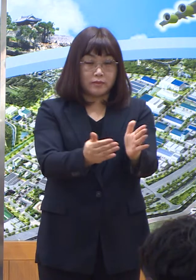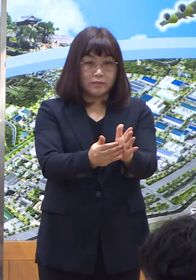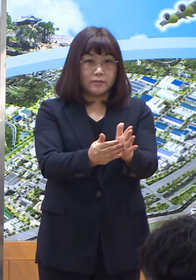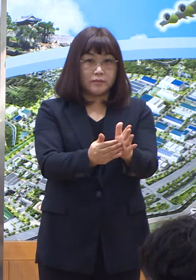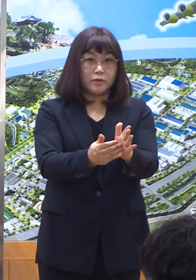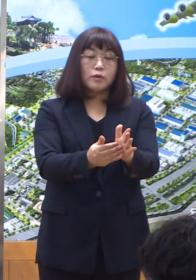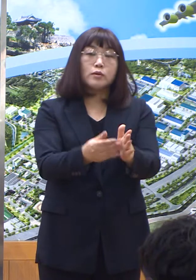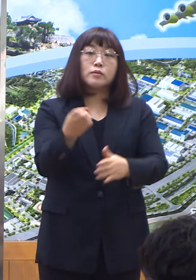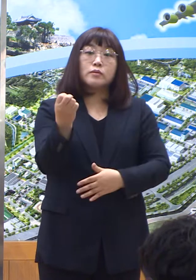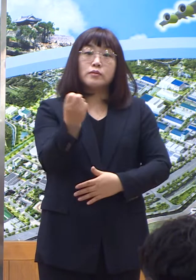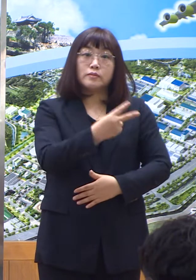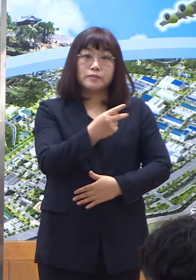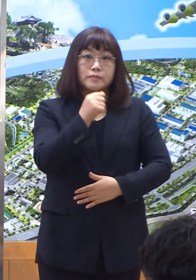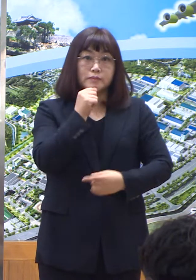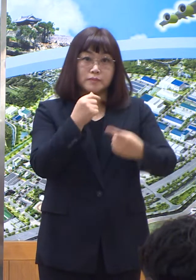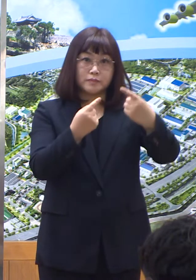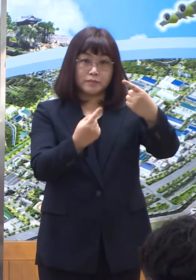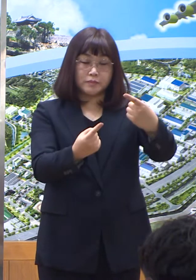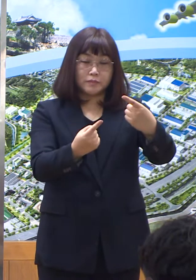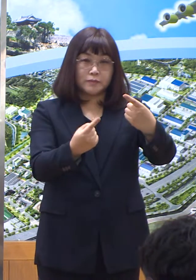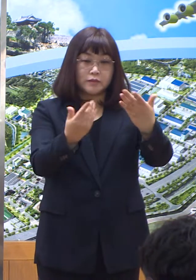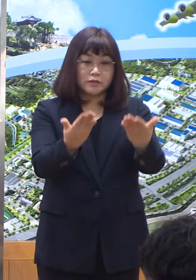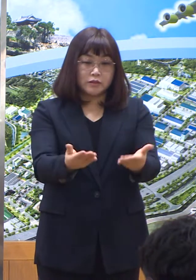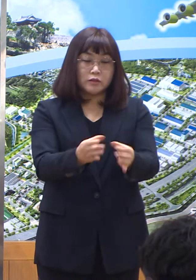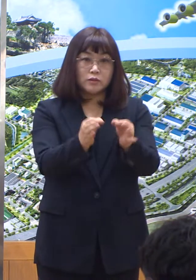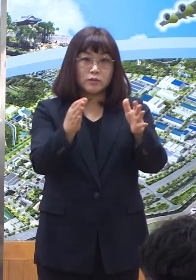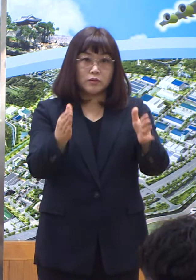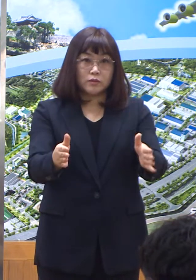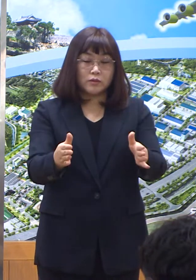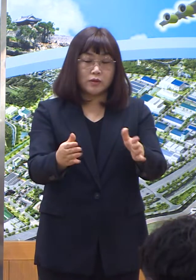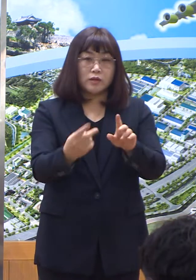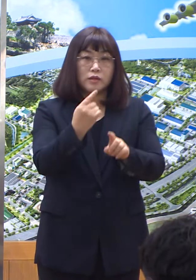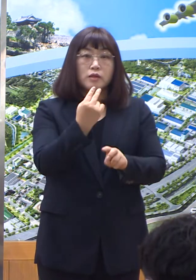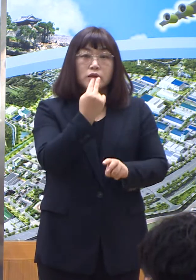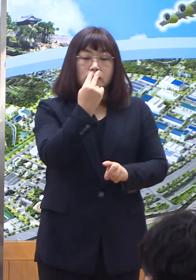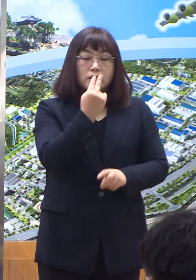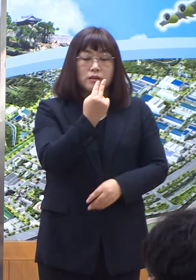이와 함께, 설 명절에 대비한 방역활동을 강화하여